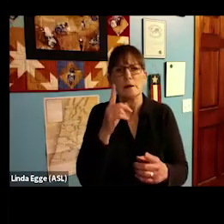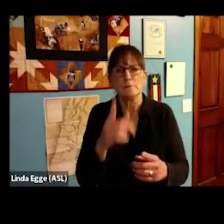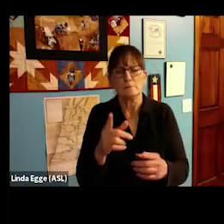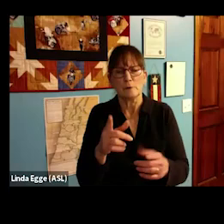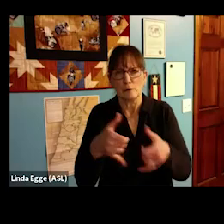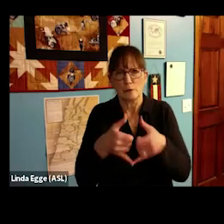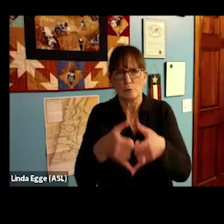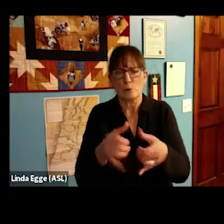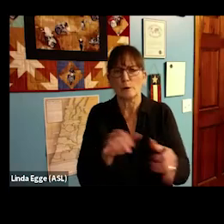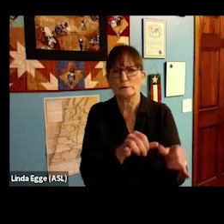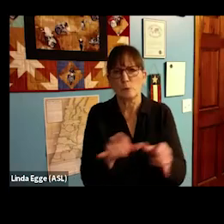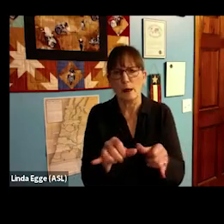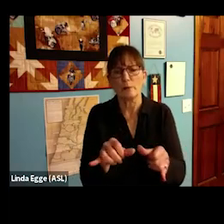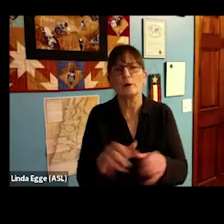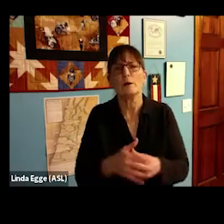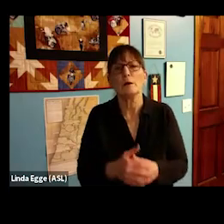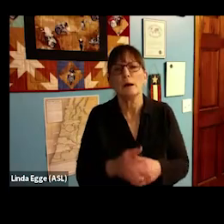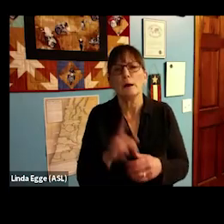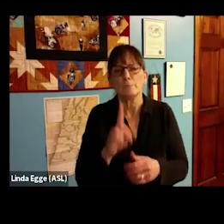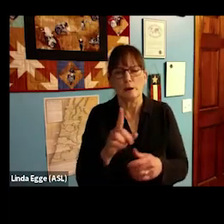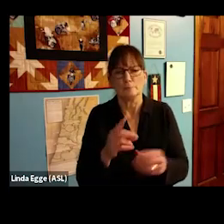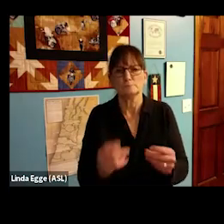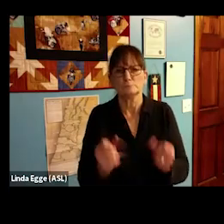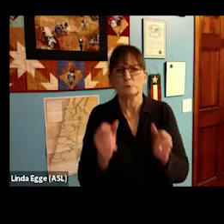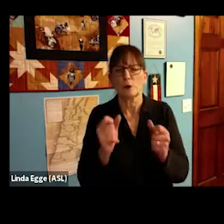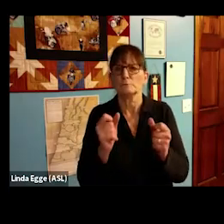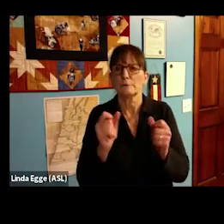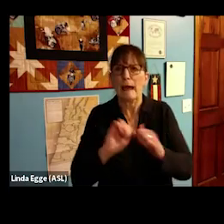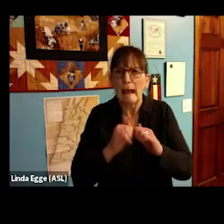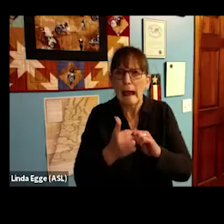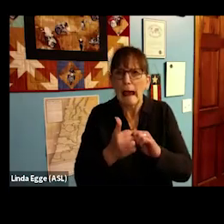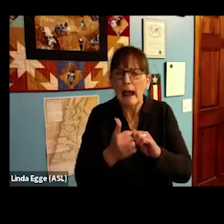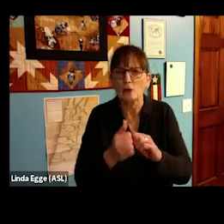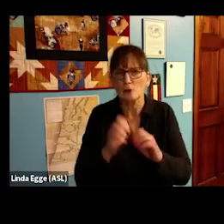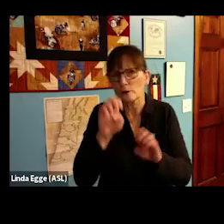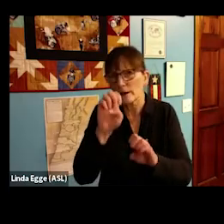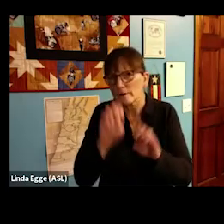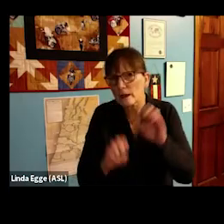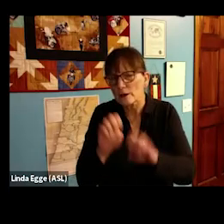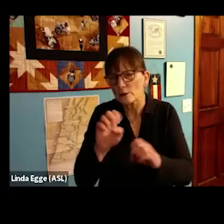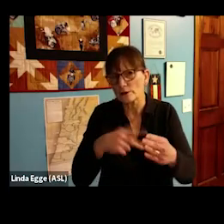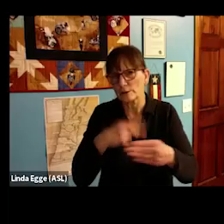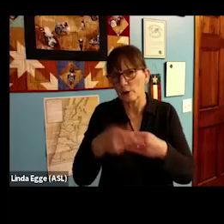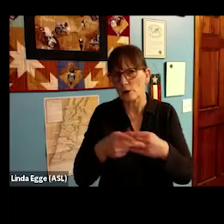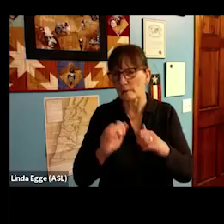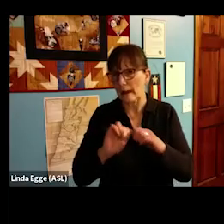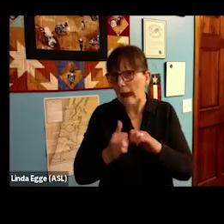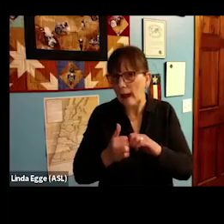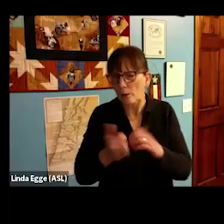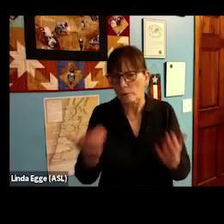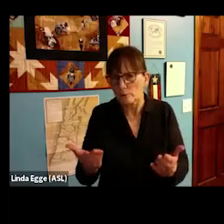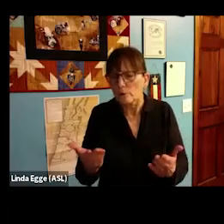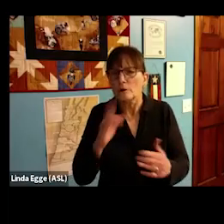Muy bien. No voy a dedicar mucho tiempo aquí al proceso estándar de SOAR en absoluto porque Zuzanna